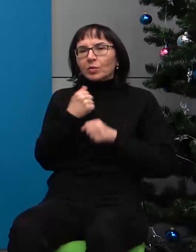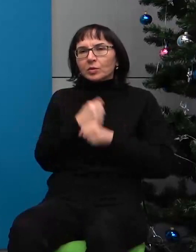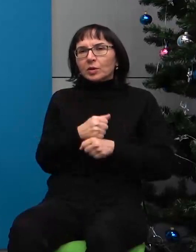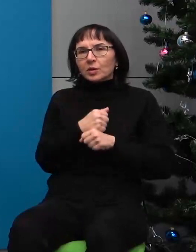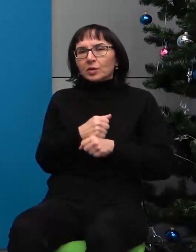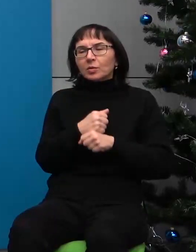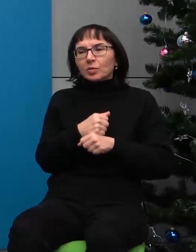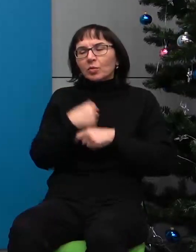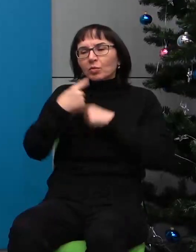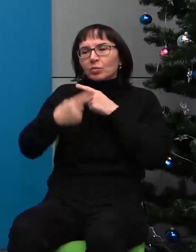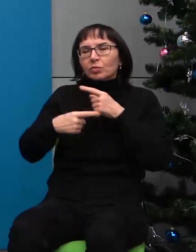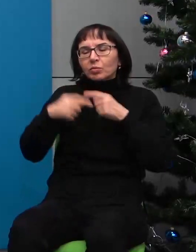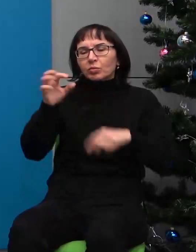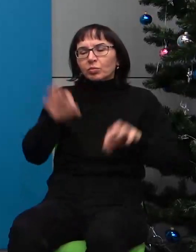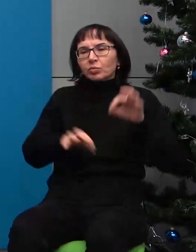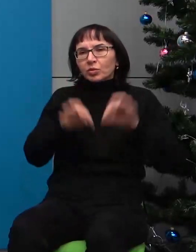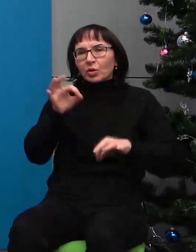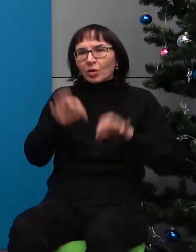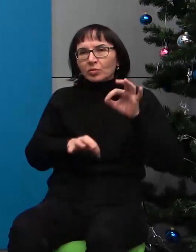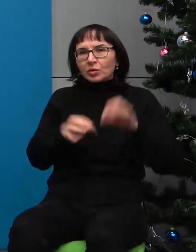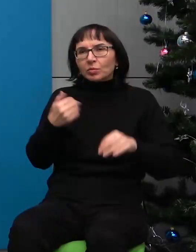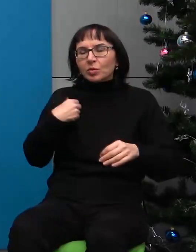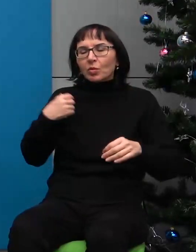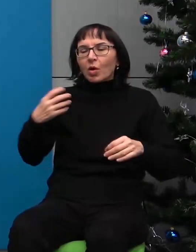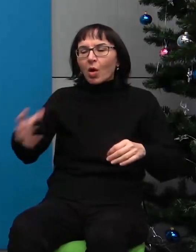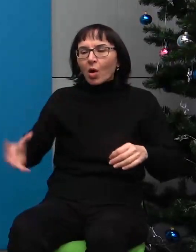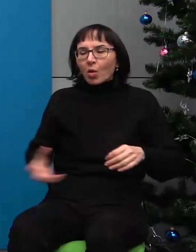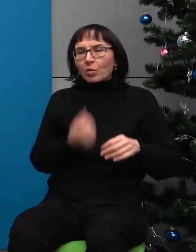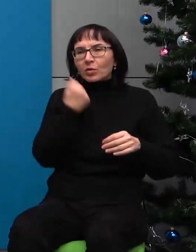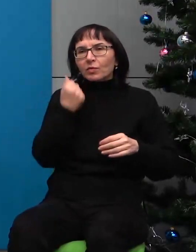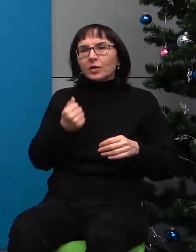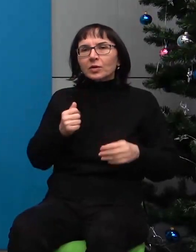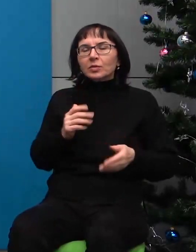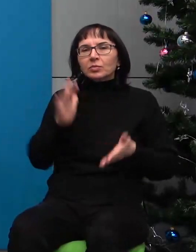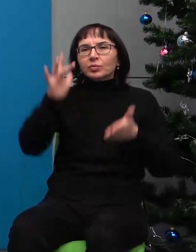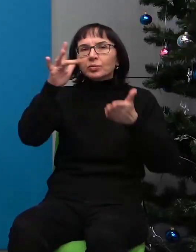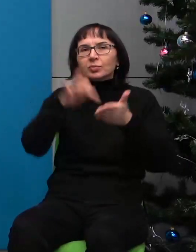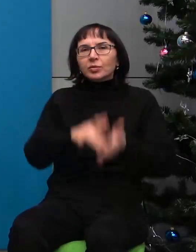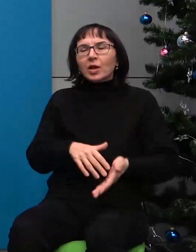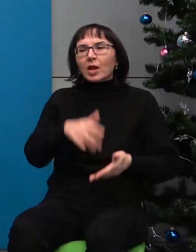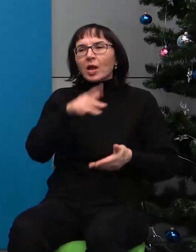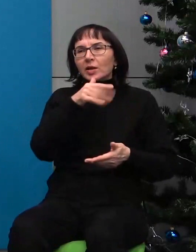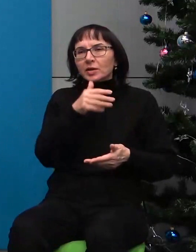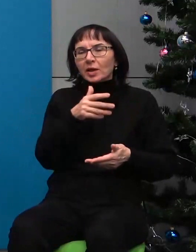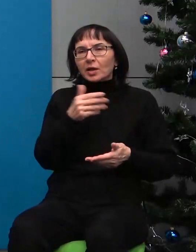jak go tam przywieźli, porwali go i przywieźli do Izraela. Bo to był jeden z takich nazistów nazistów,